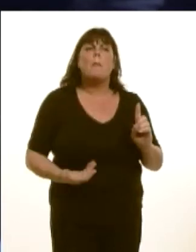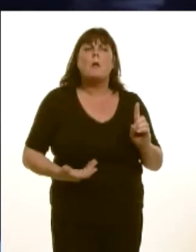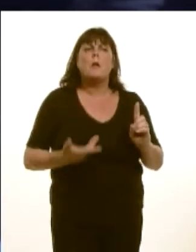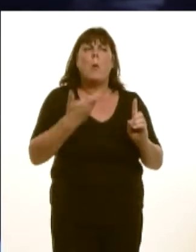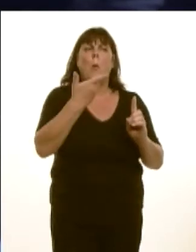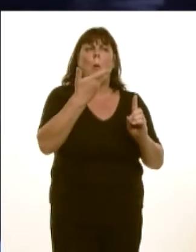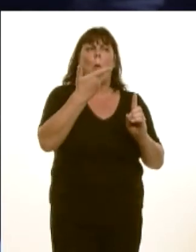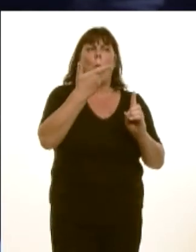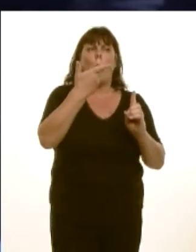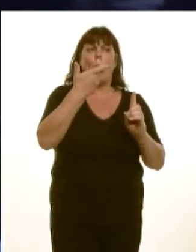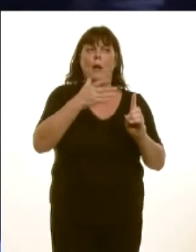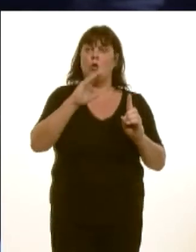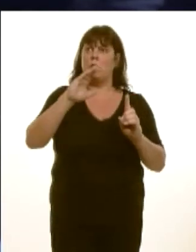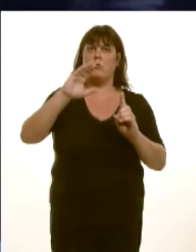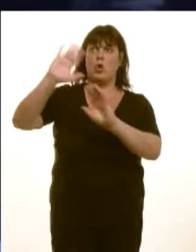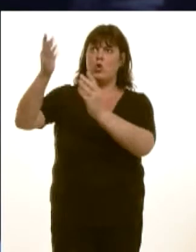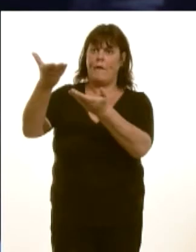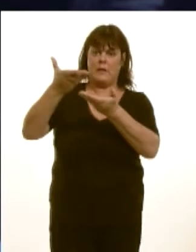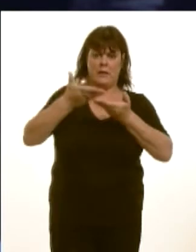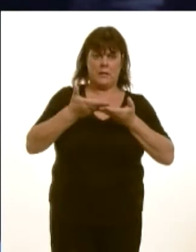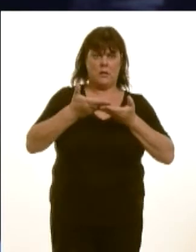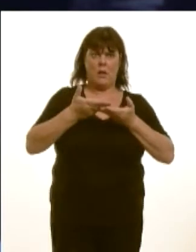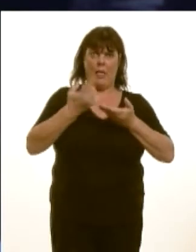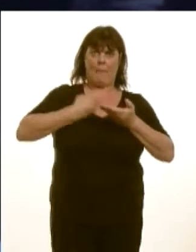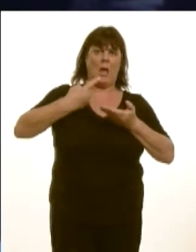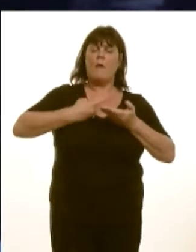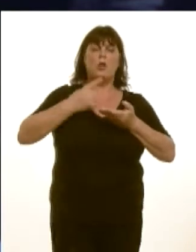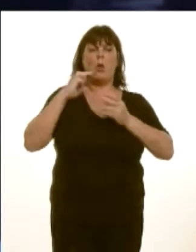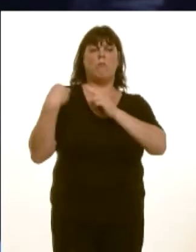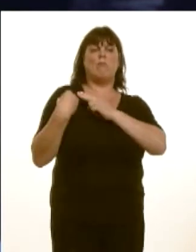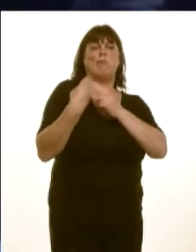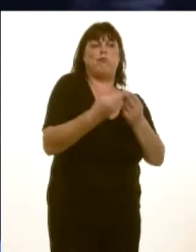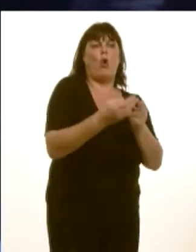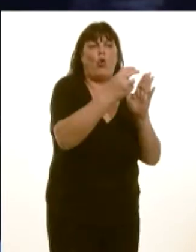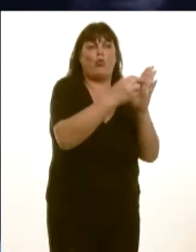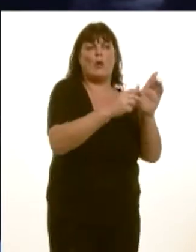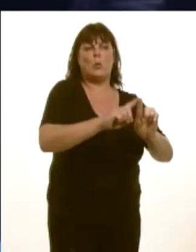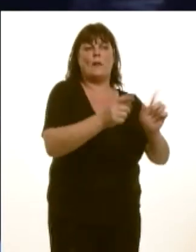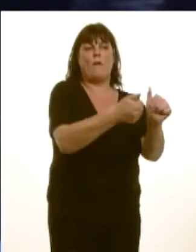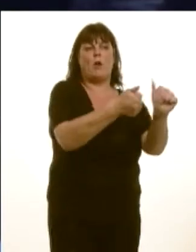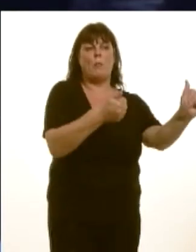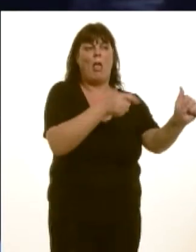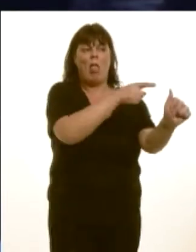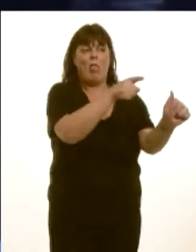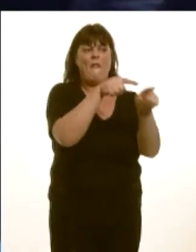Erbyn hyn, mae traean o wasanaethau cyhoeddus yng Nghymru yn cael eu contractio allan, felly mae bwlch enfawr yn y safonau.